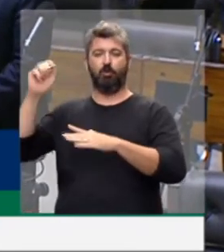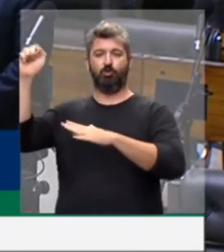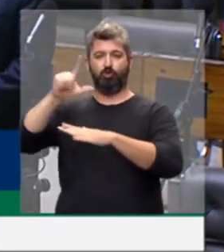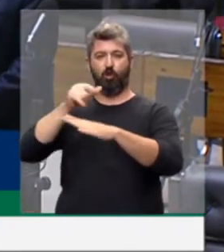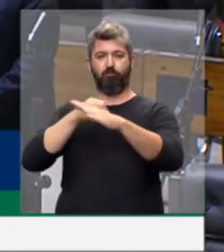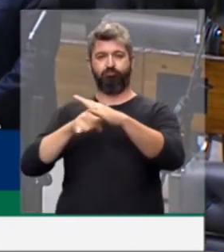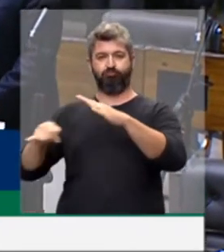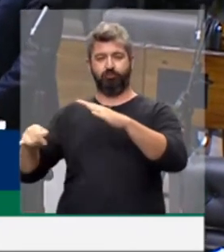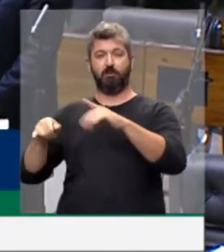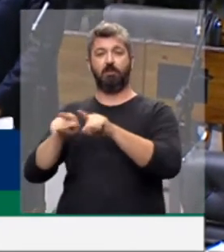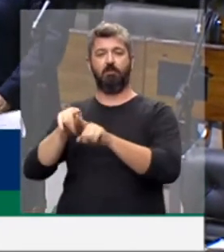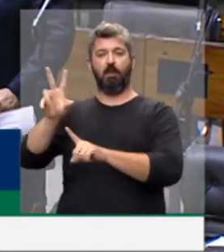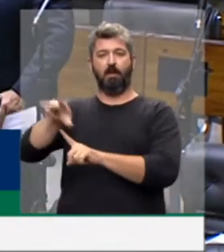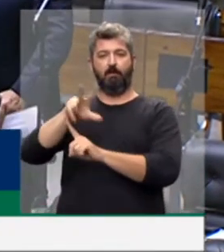POLÊMICA, HOJE EXISTEM SUBSÍ